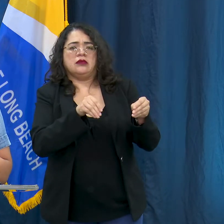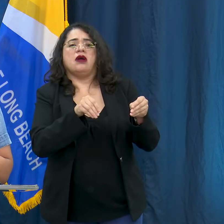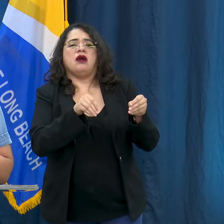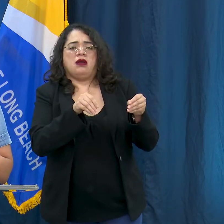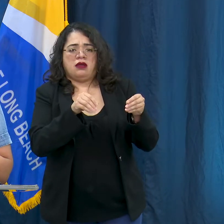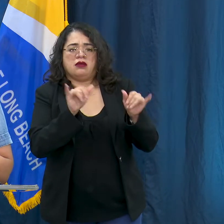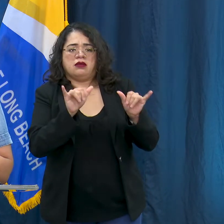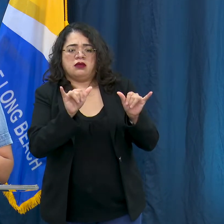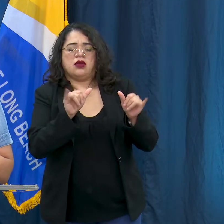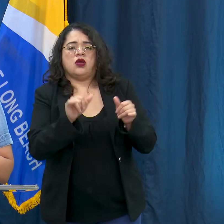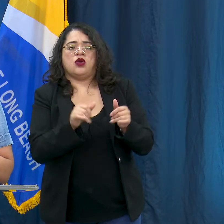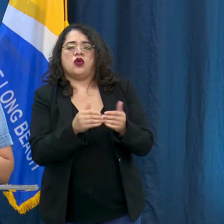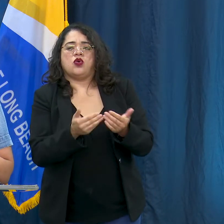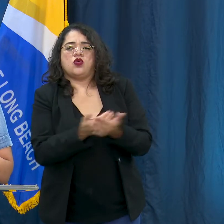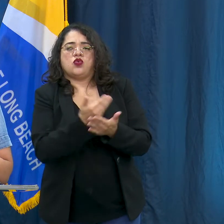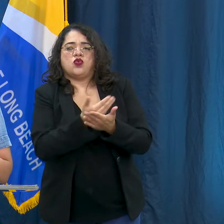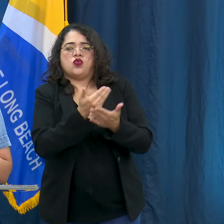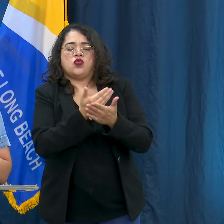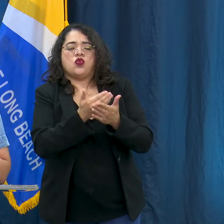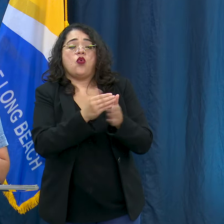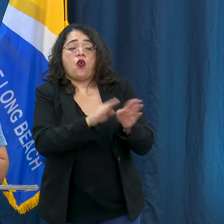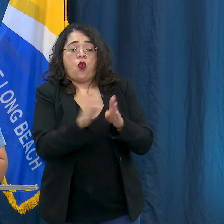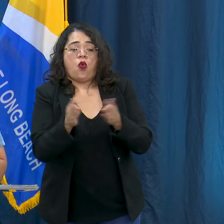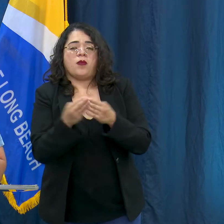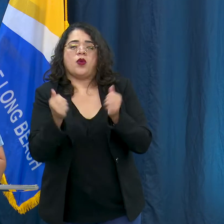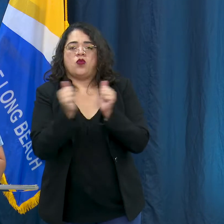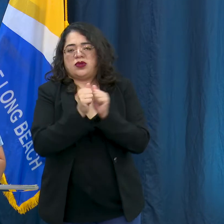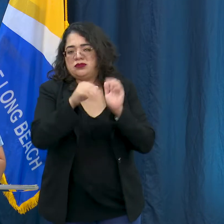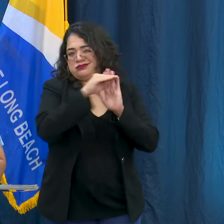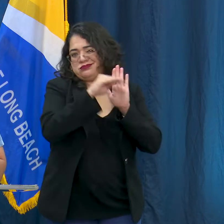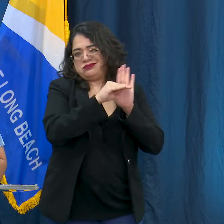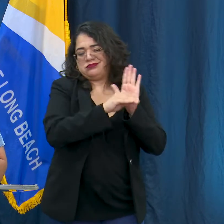sous la salut de la población sigue siendo el principal Provera dad segi